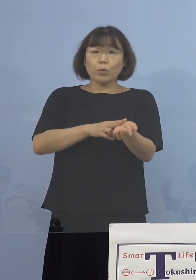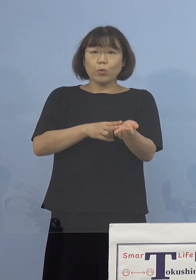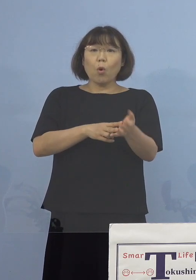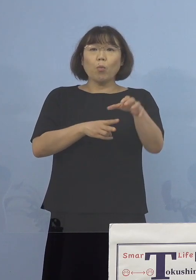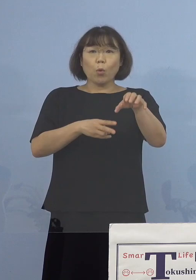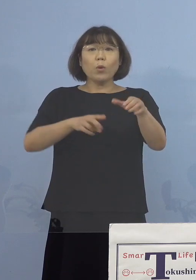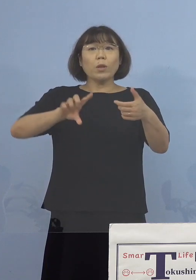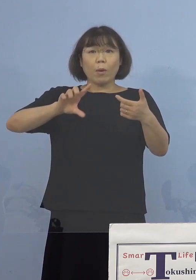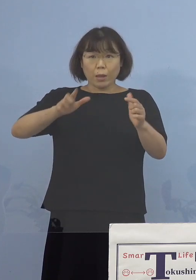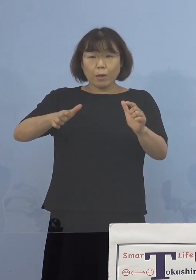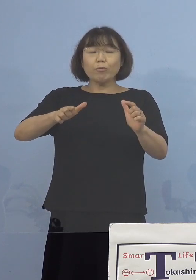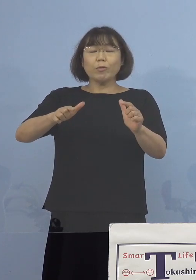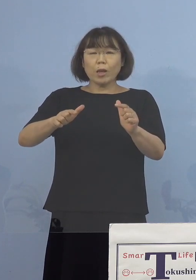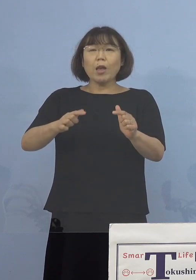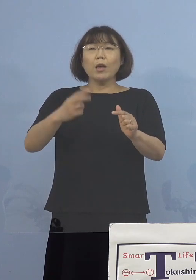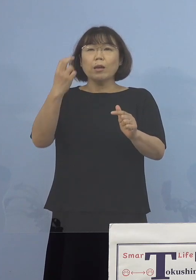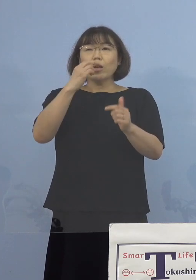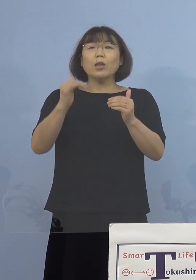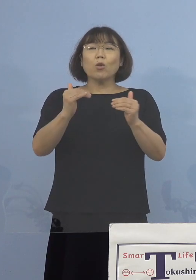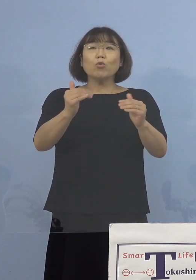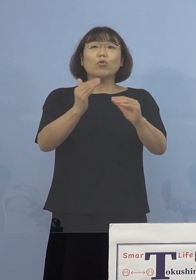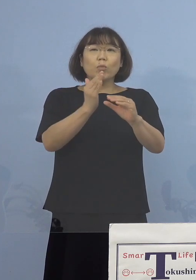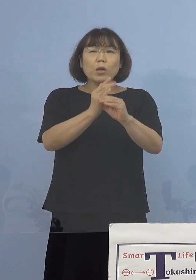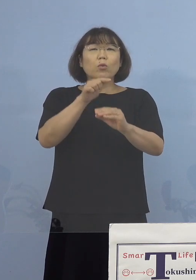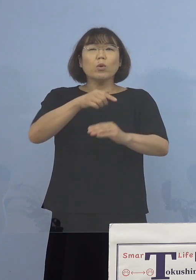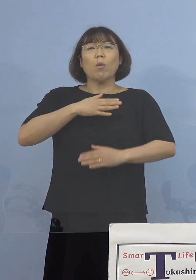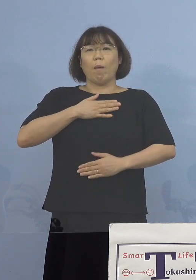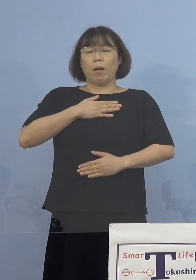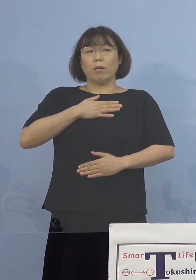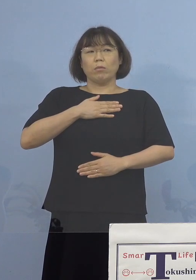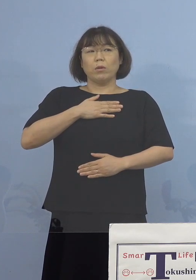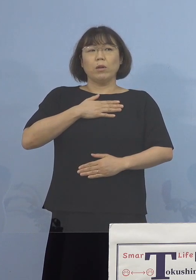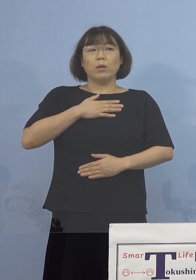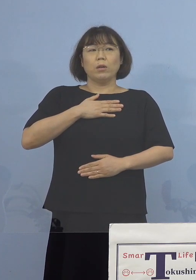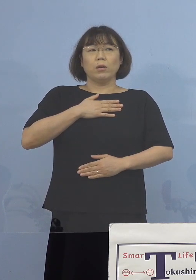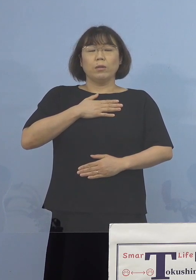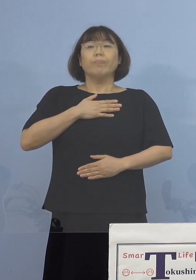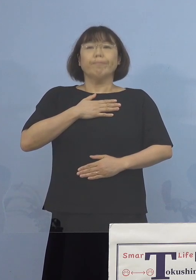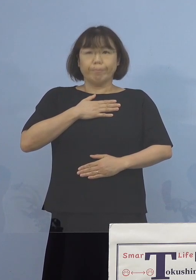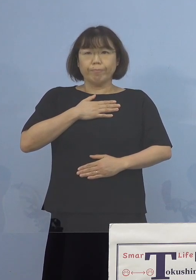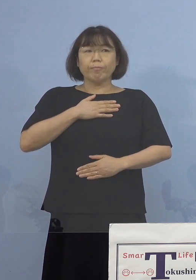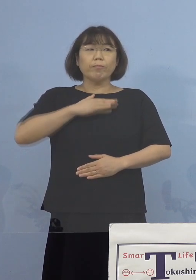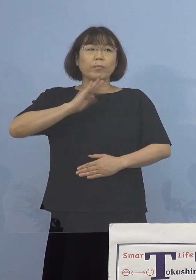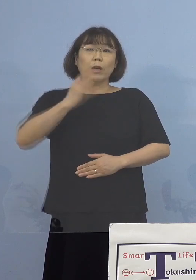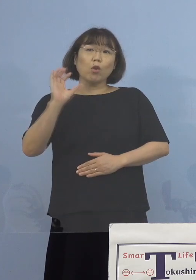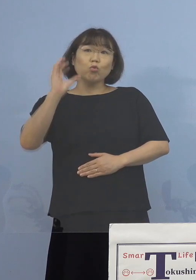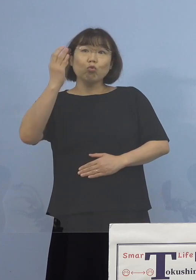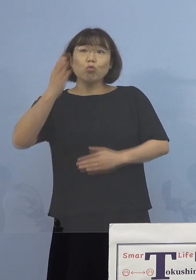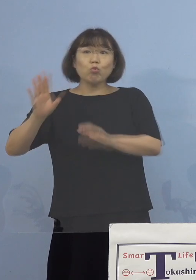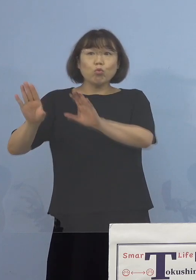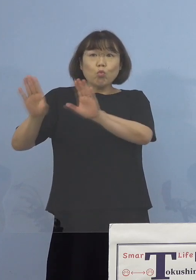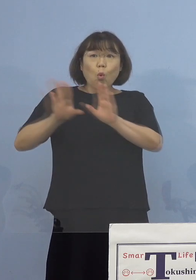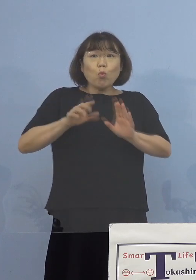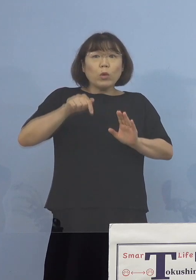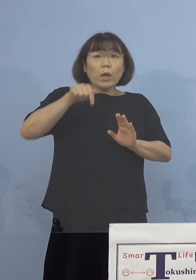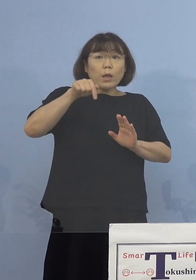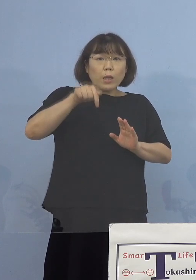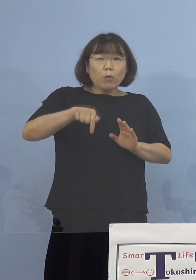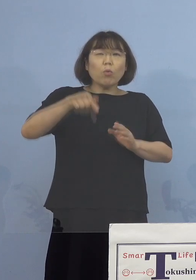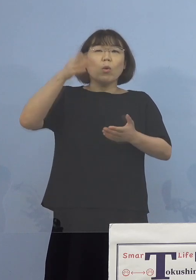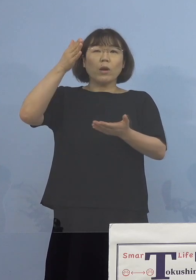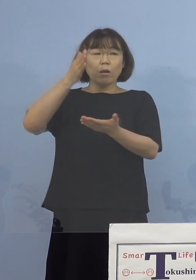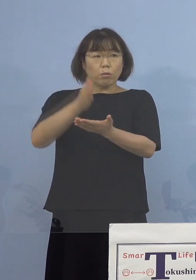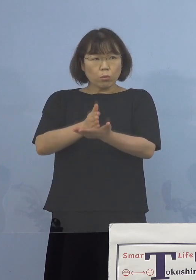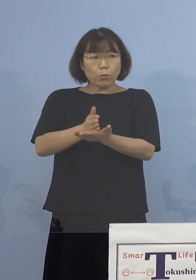わかるんですけども その救急受入が休止されているのであれば